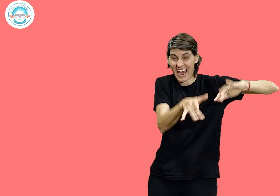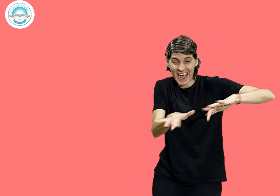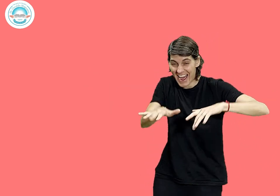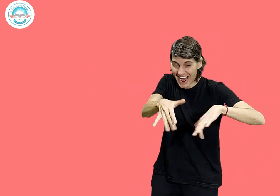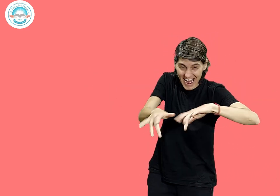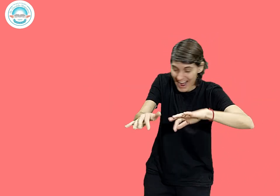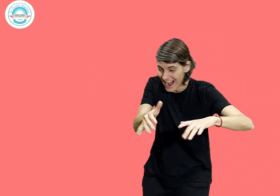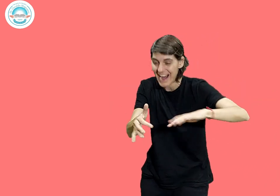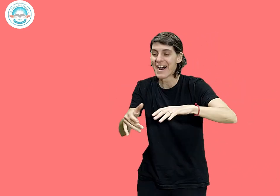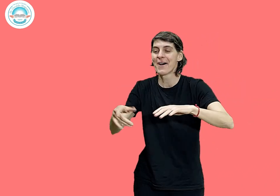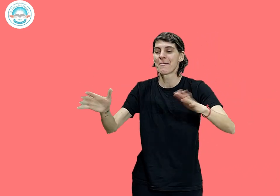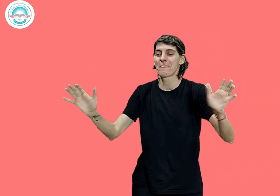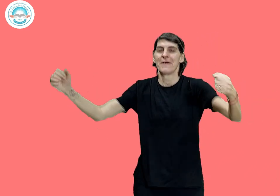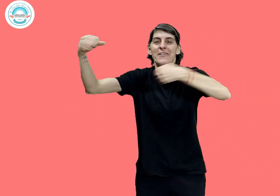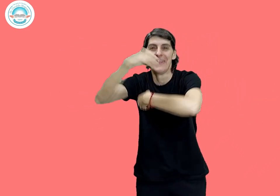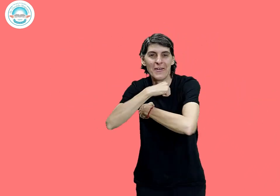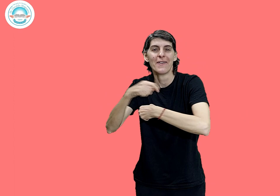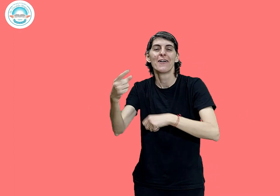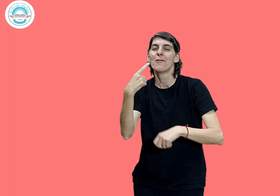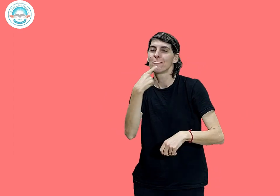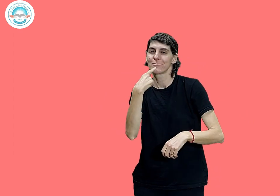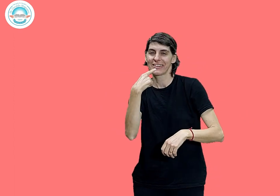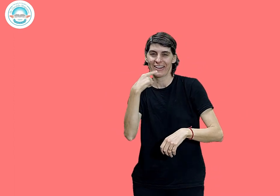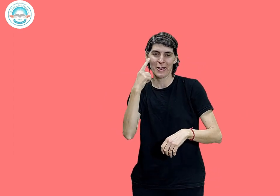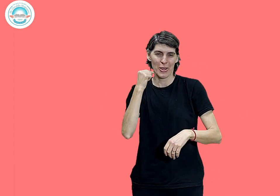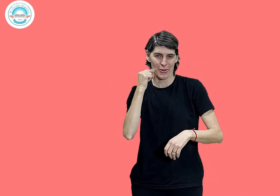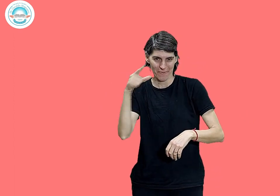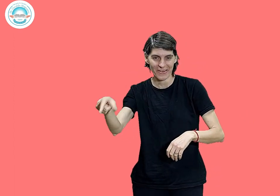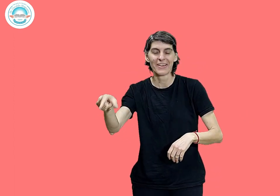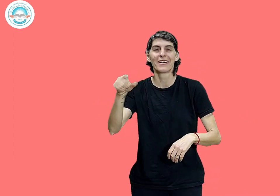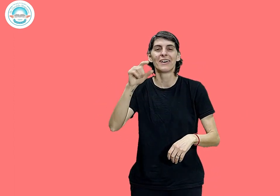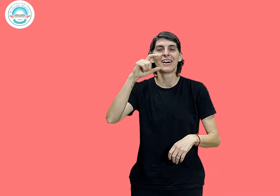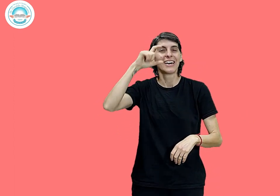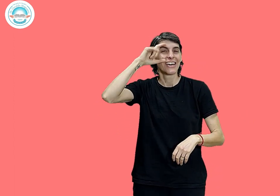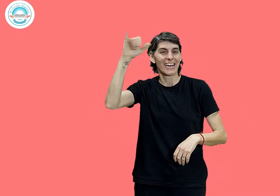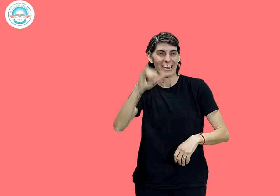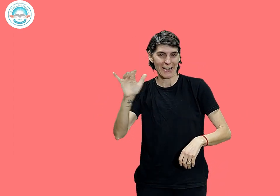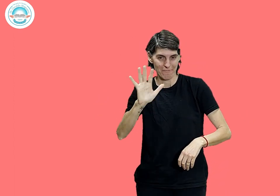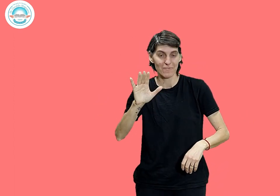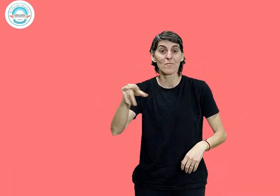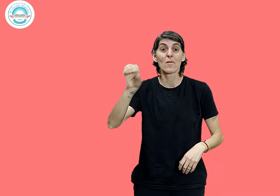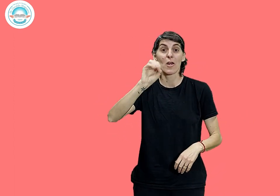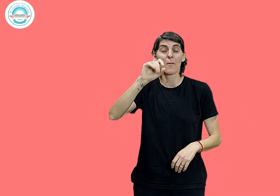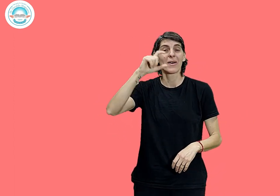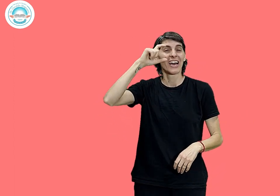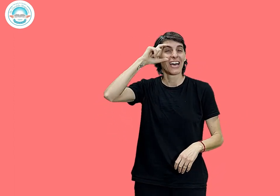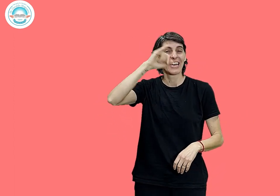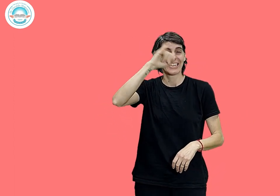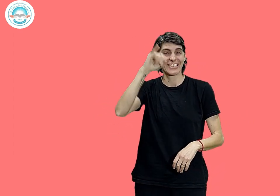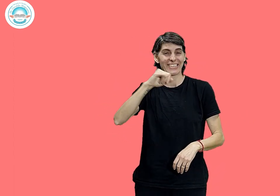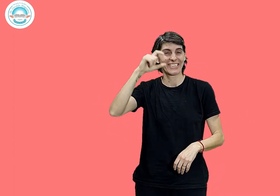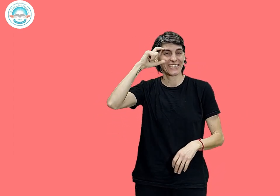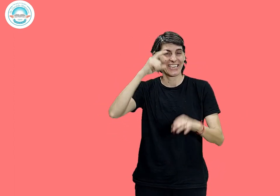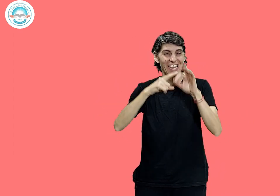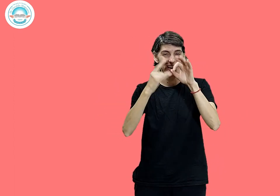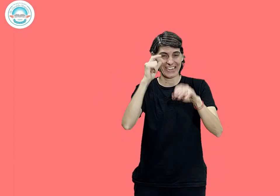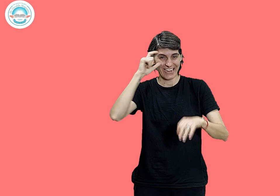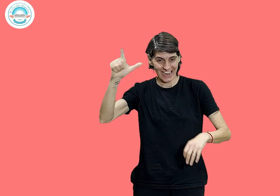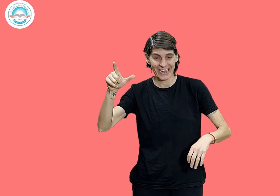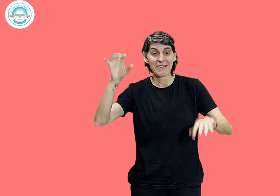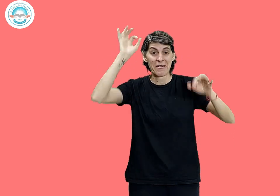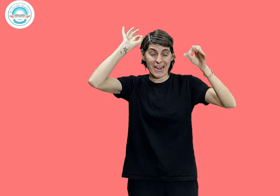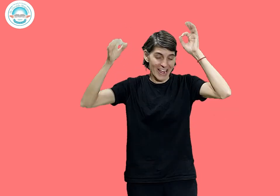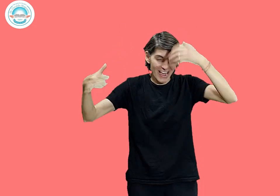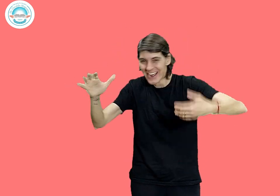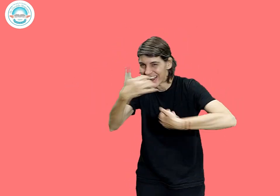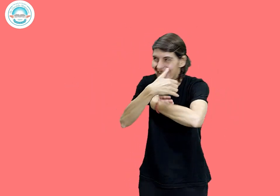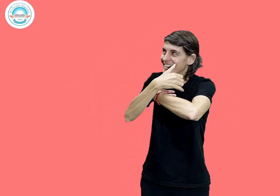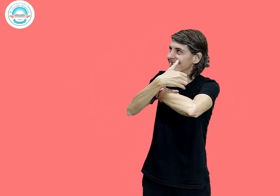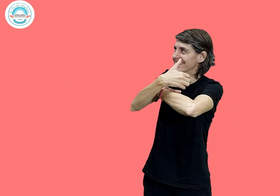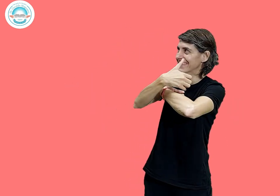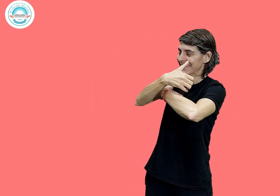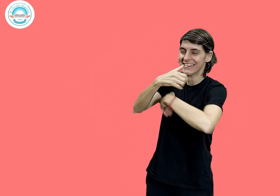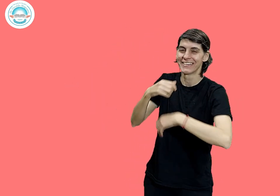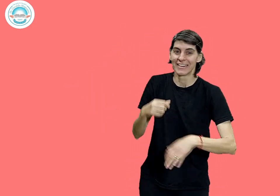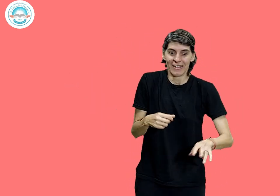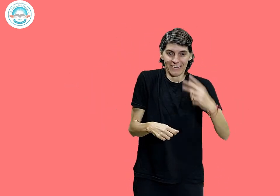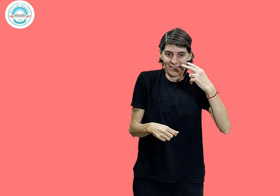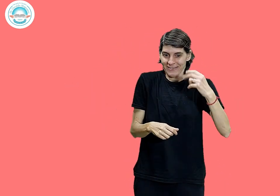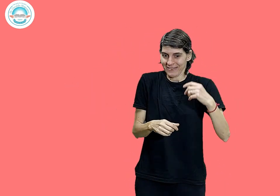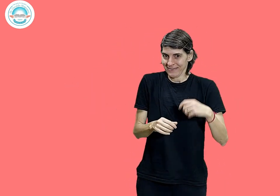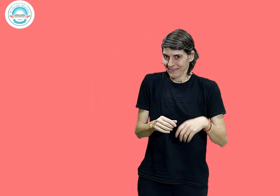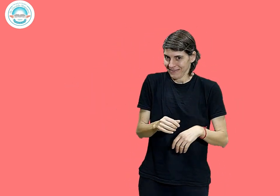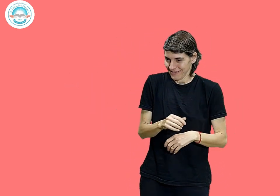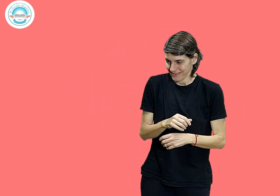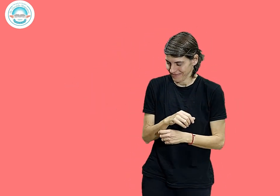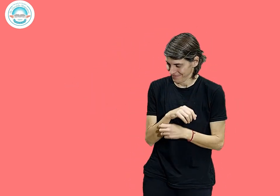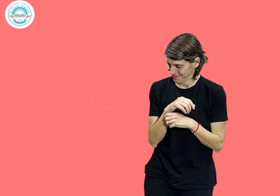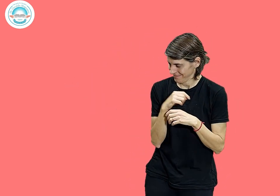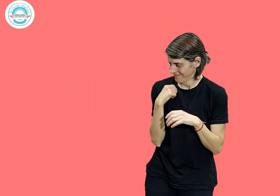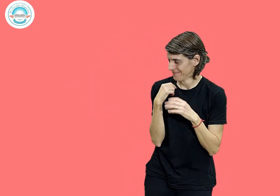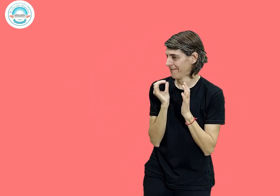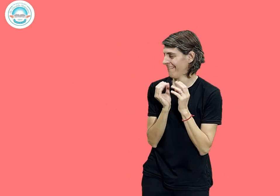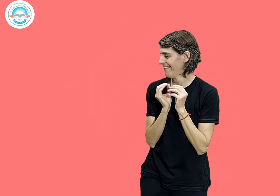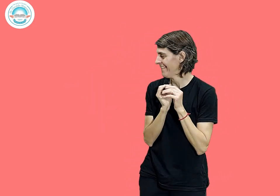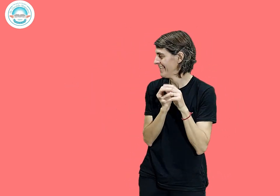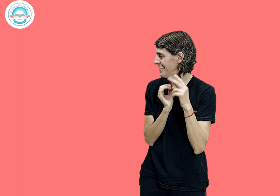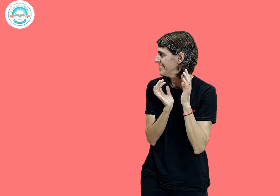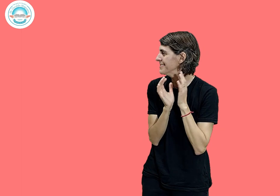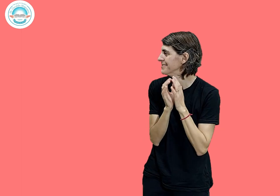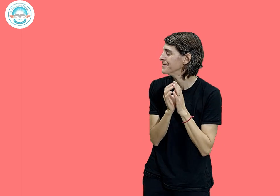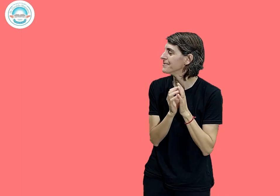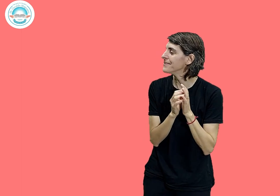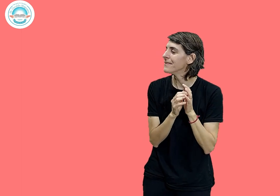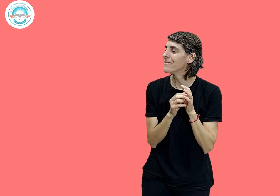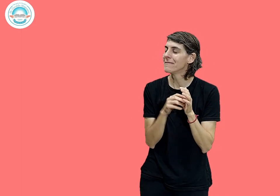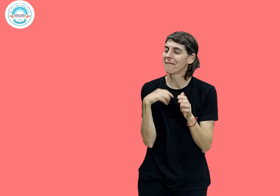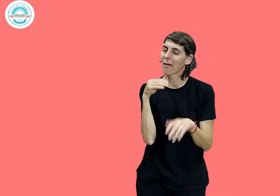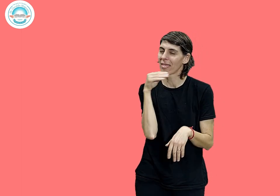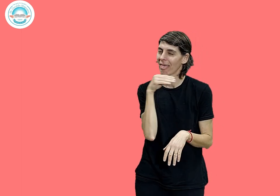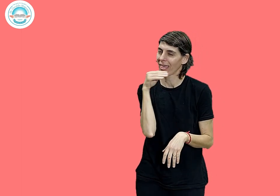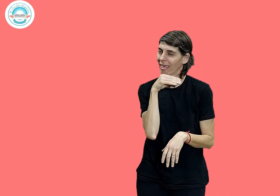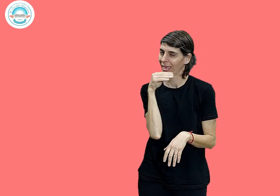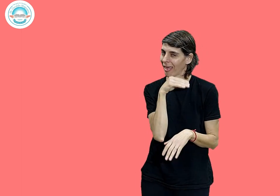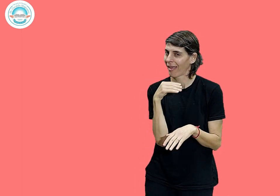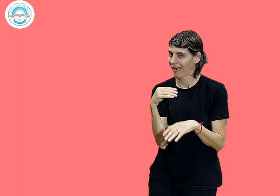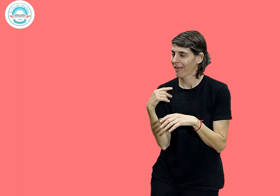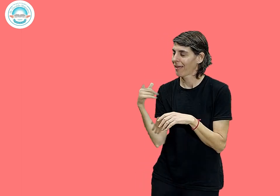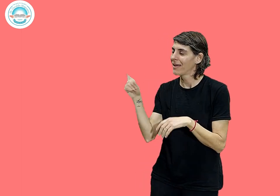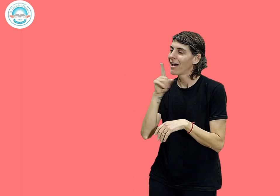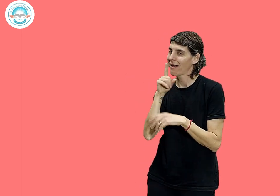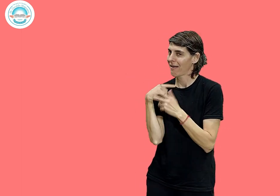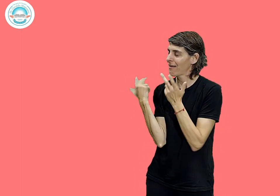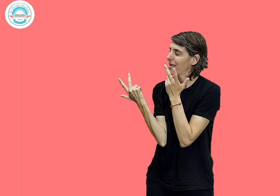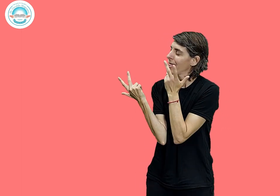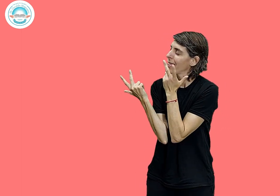¡Goooolll! Tarántula festejó con sus compañeros y mientras abrazaba Ezequiel, me miró, creo...